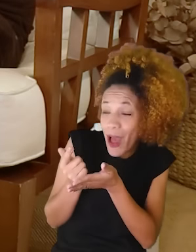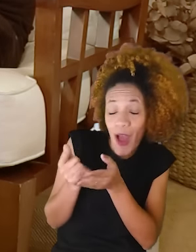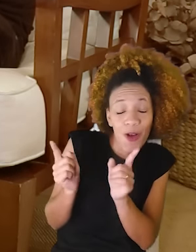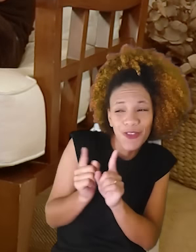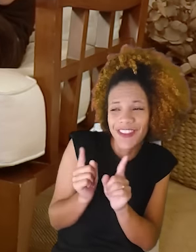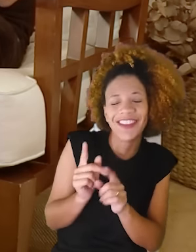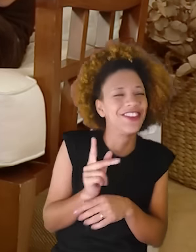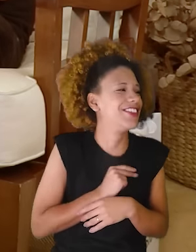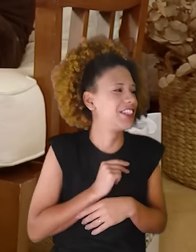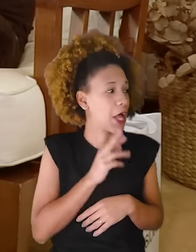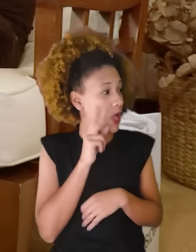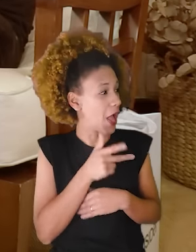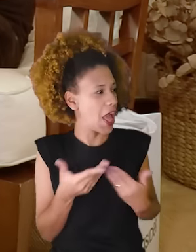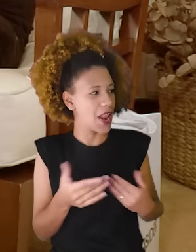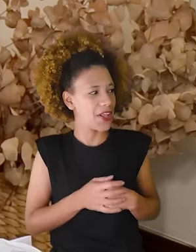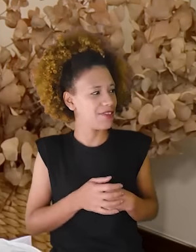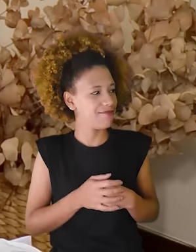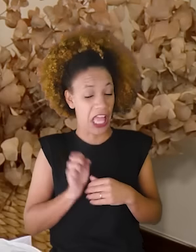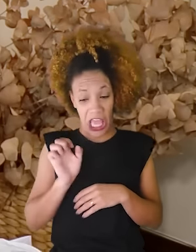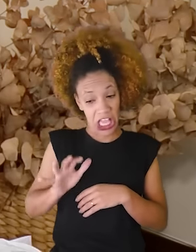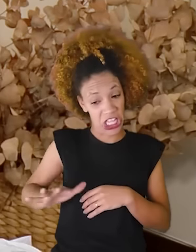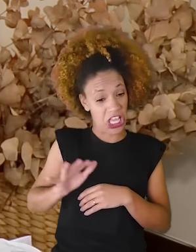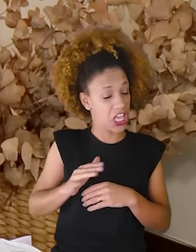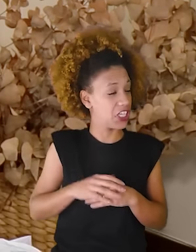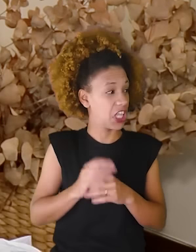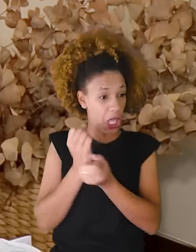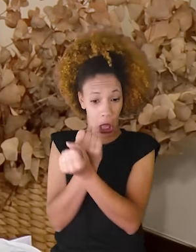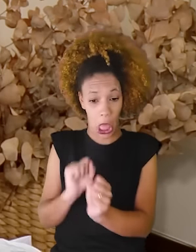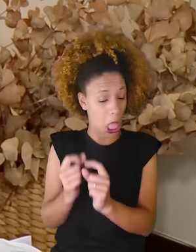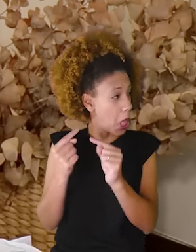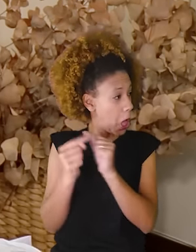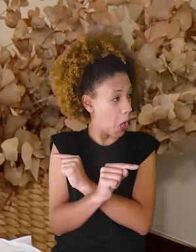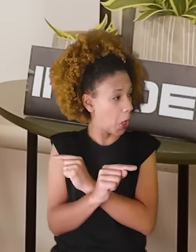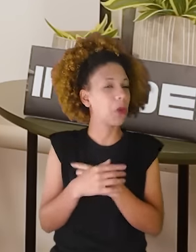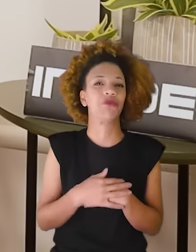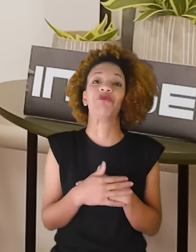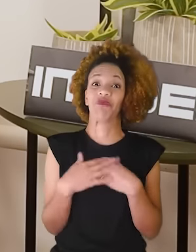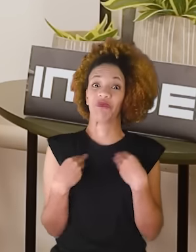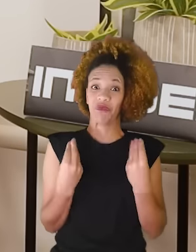n ainda não dou dinheiro velho e seu pai é um cara de esquerda que é contra a exploração e mal ele